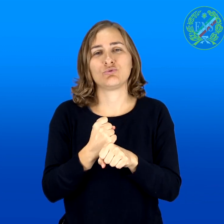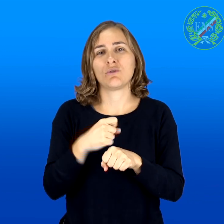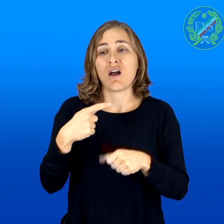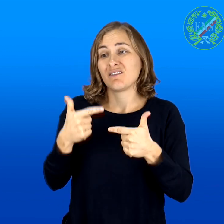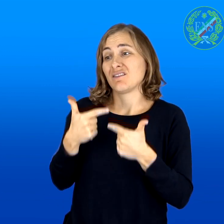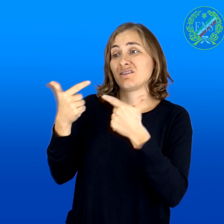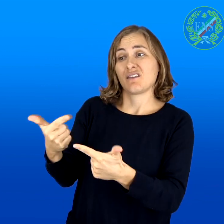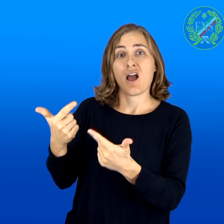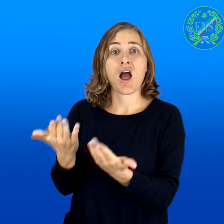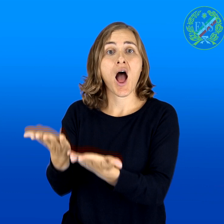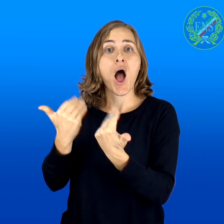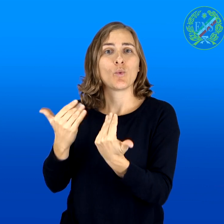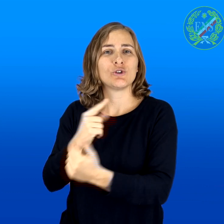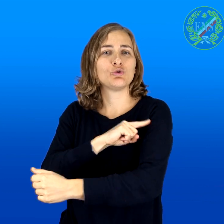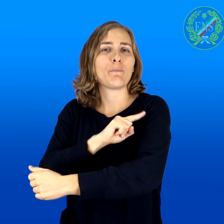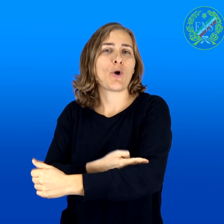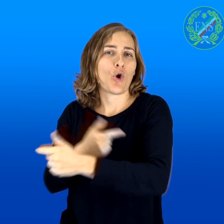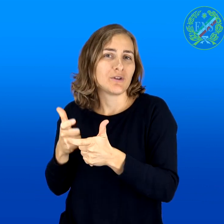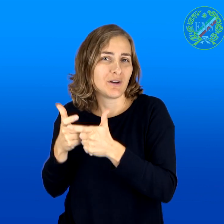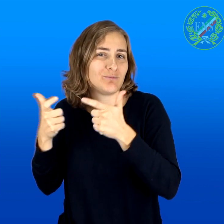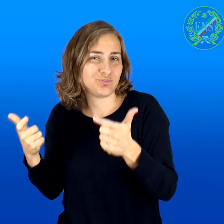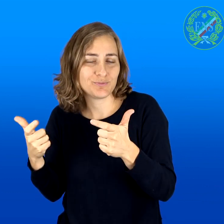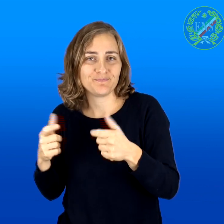e indurre così un maggior potere d’acquisto.